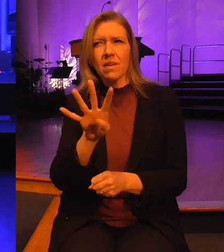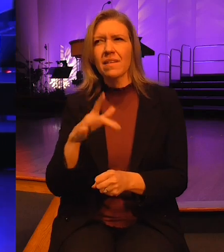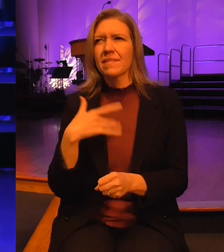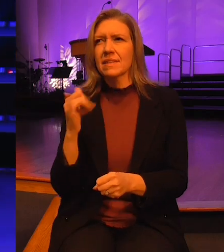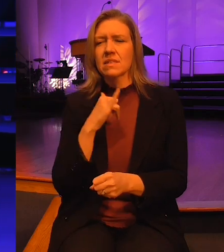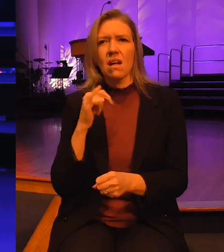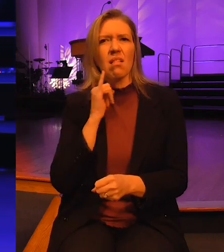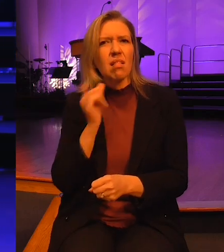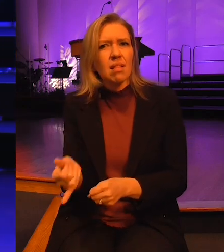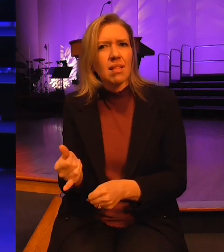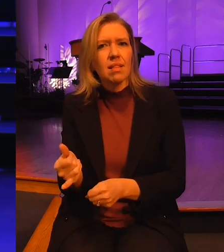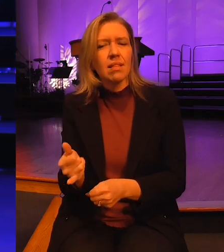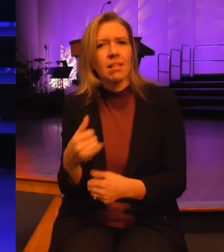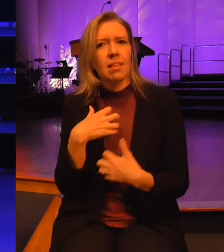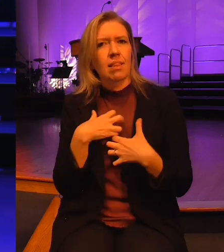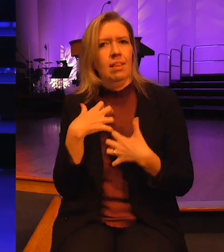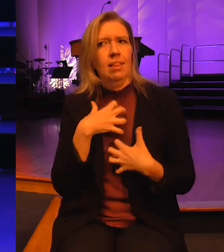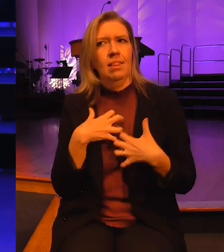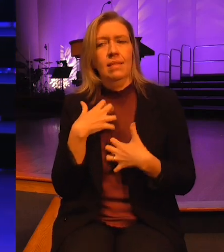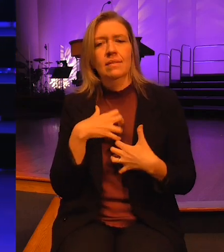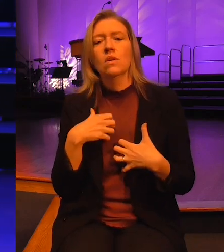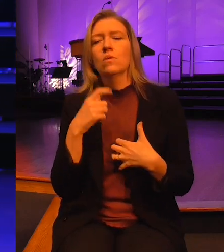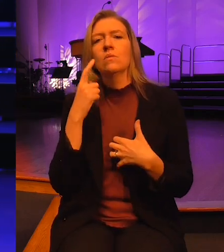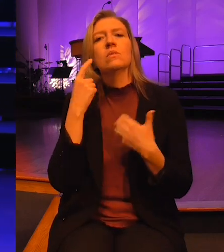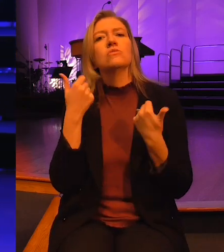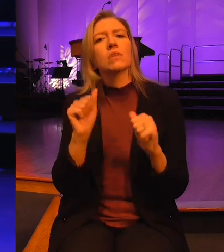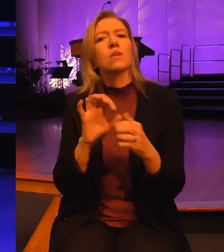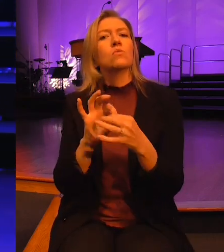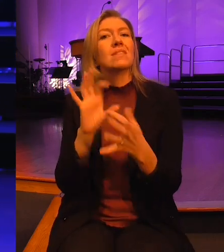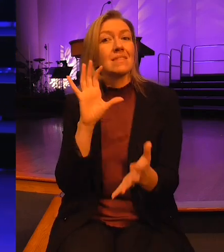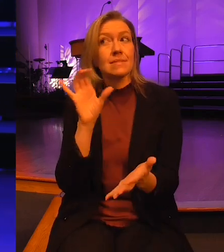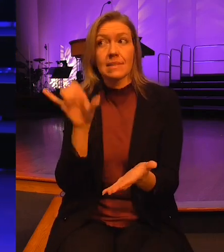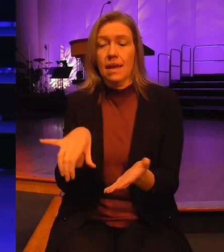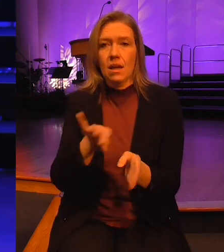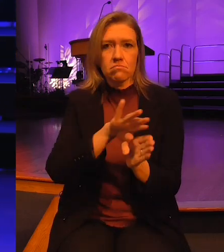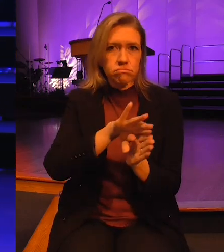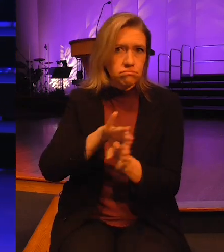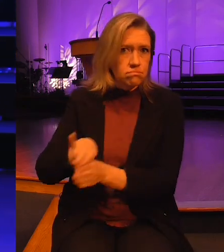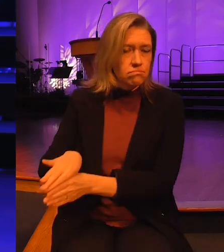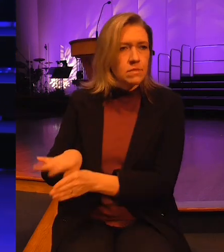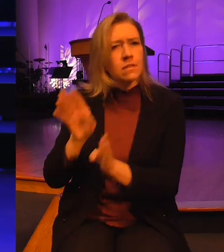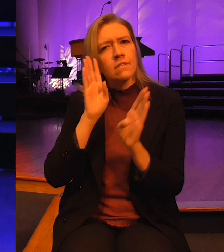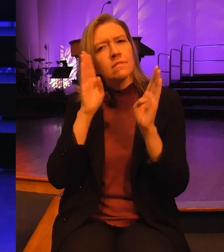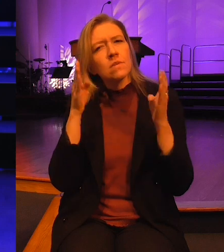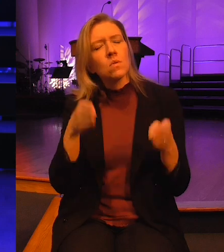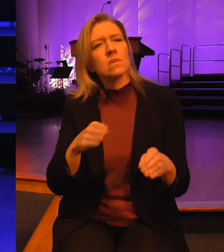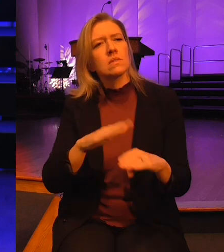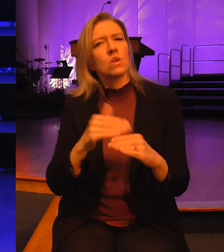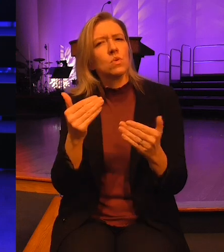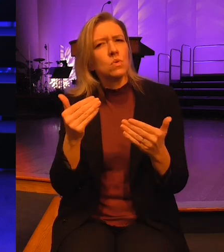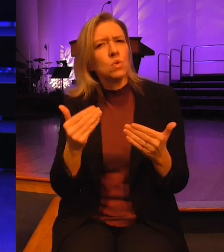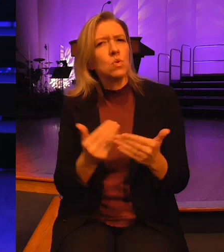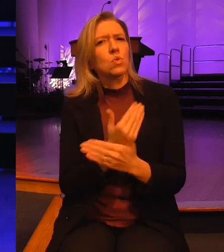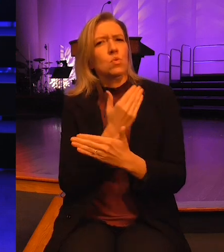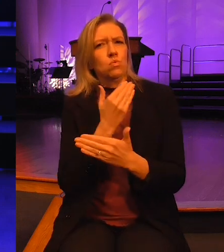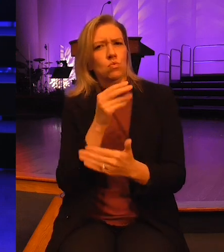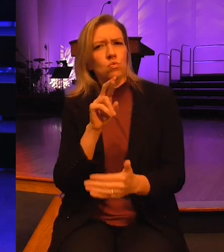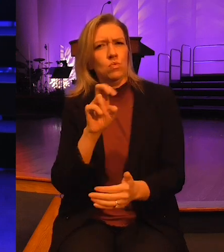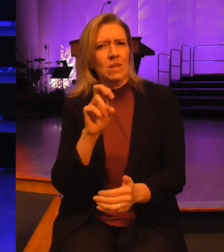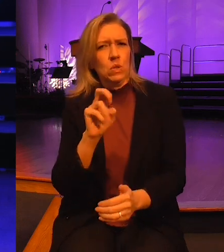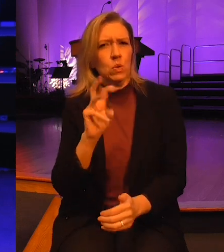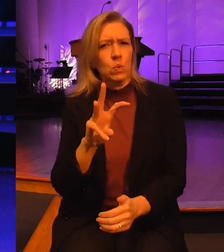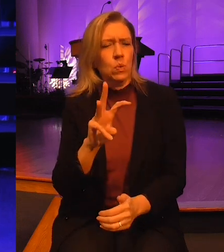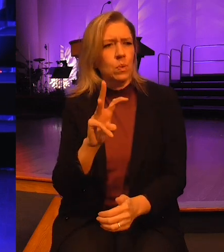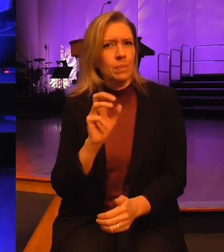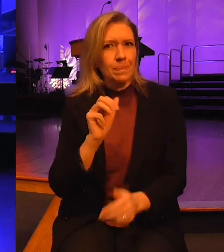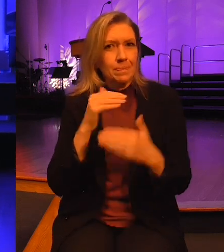algo de eso. Vamos a trabajar para concentrarnos en renovar nuestro ser y en identificar lo que